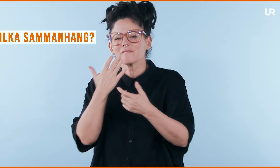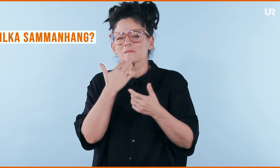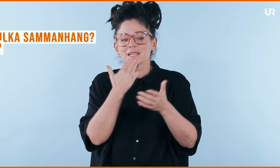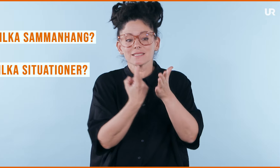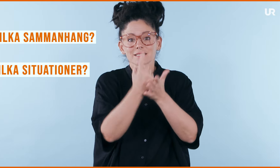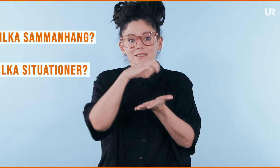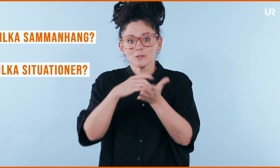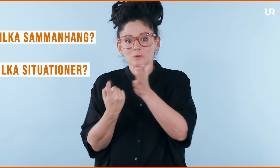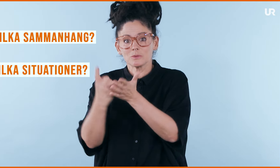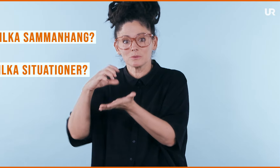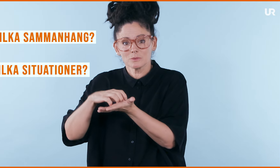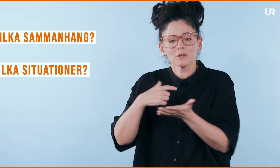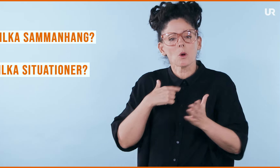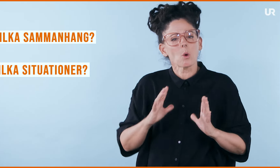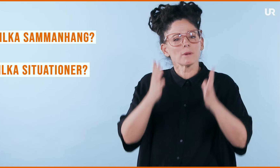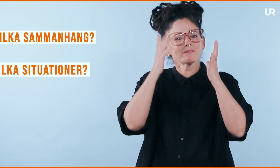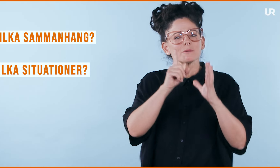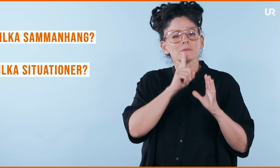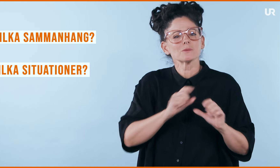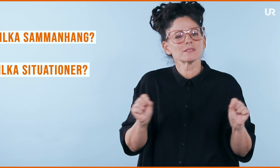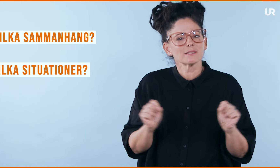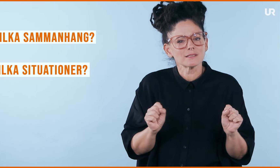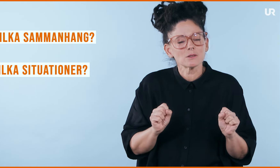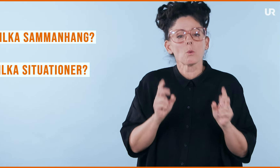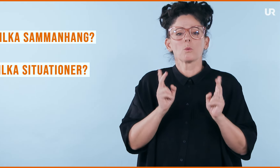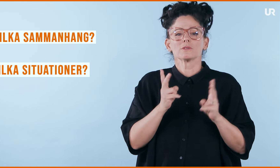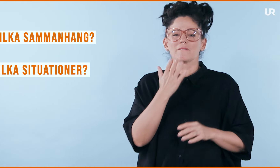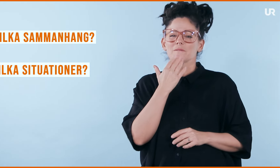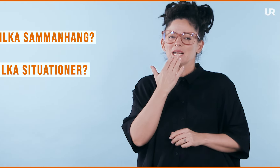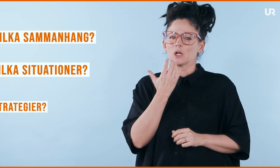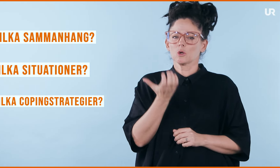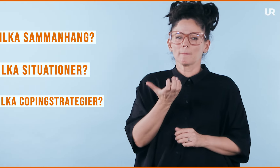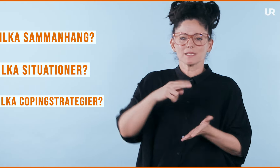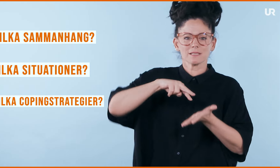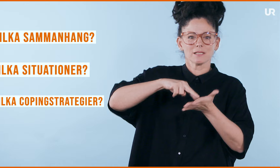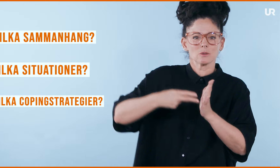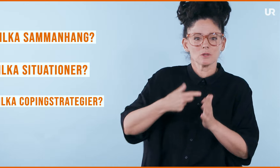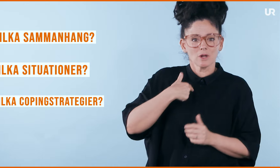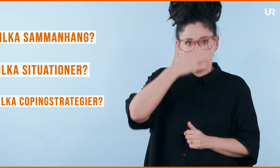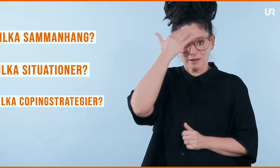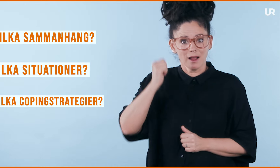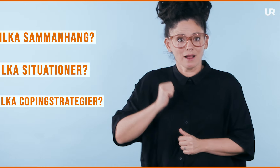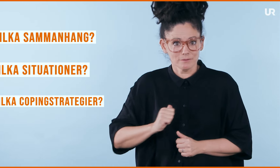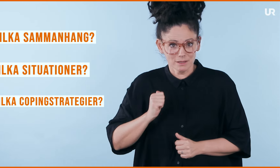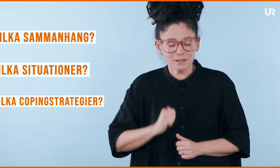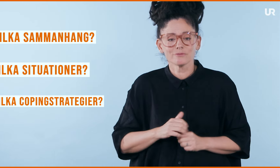och situationer där man upplever minoritetsstress. Det är också bra att känna till vilka copingsstrategier man kan använda.